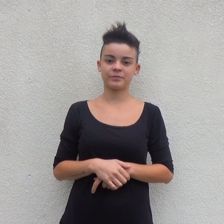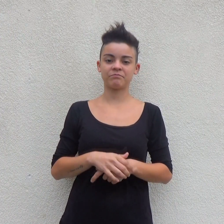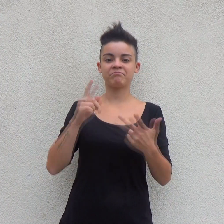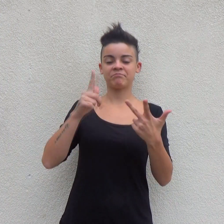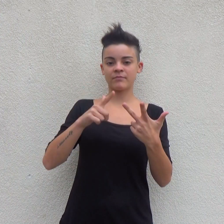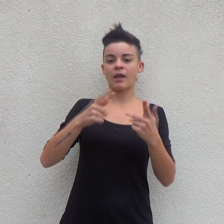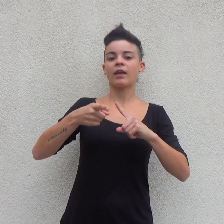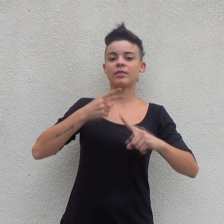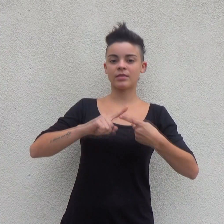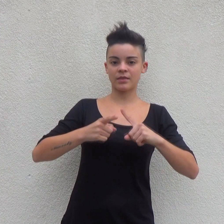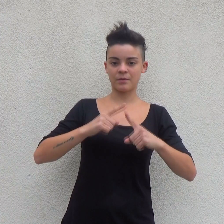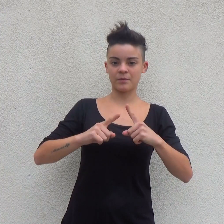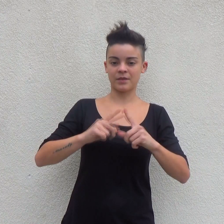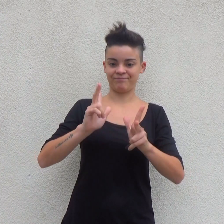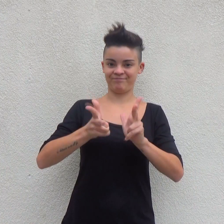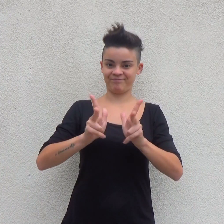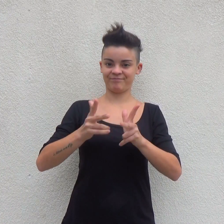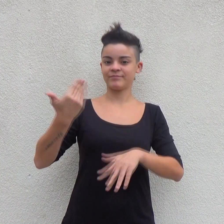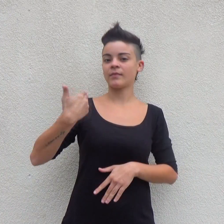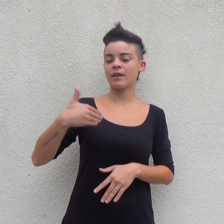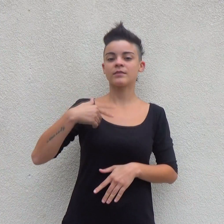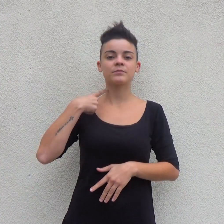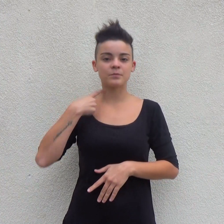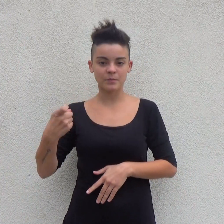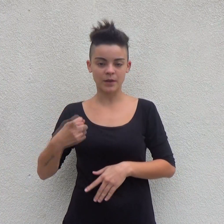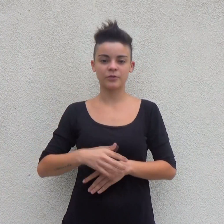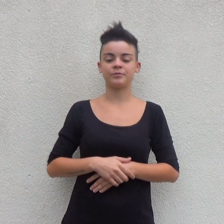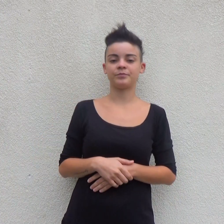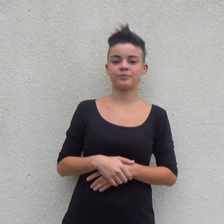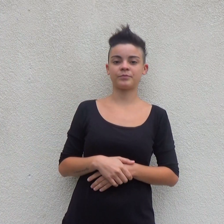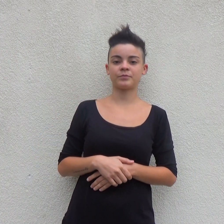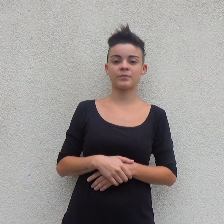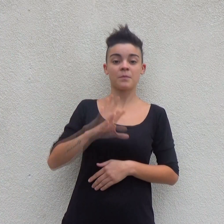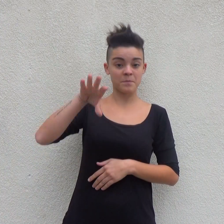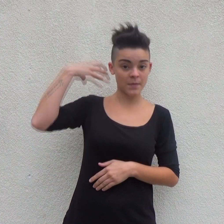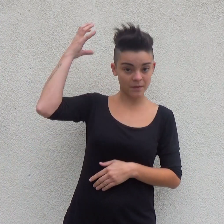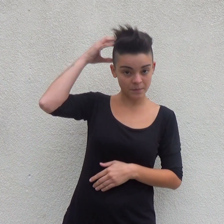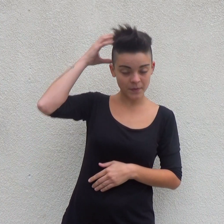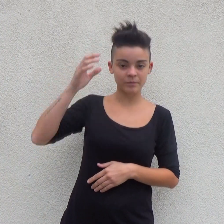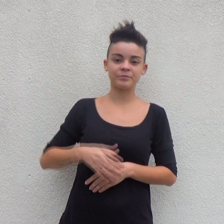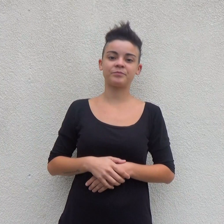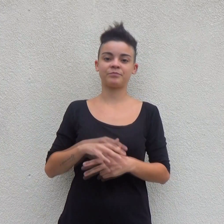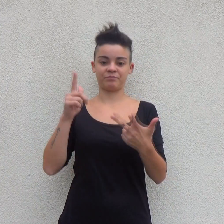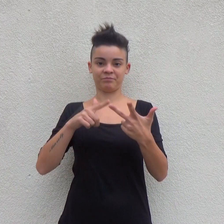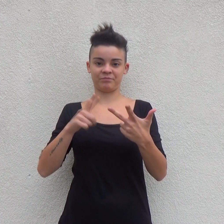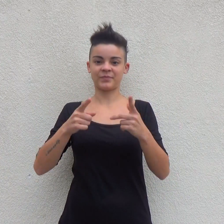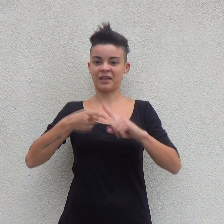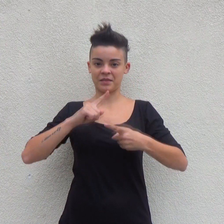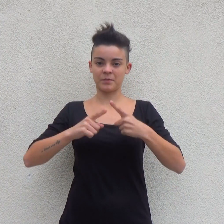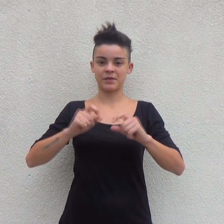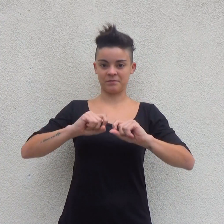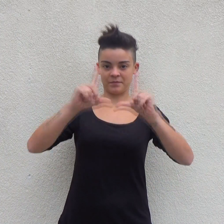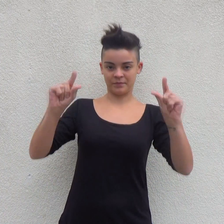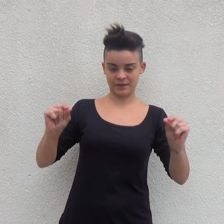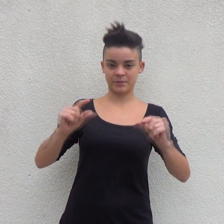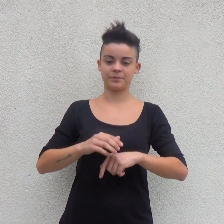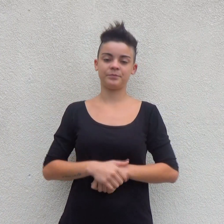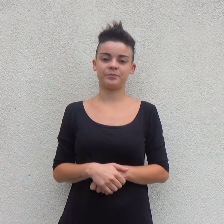Interpretes de Lenguas de Señas Argentinas- Español: Vilma Strada, Jazmín Vieytes.